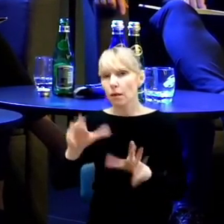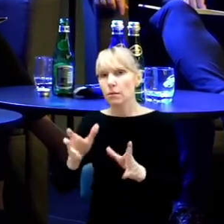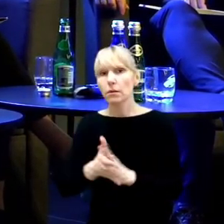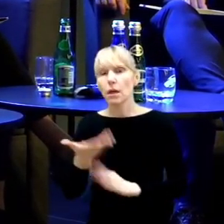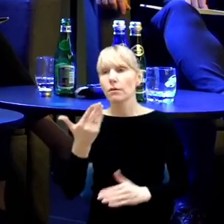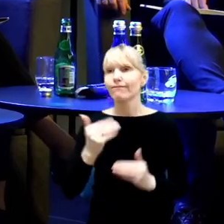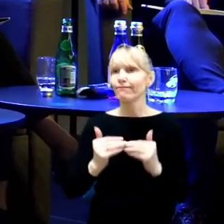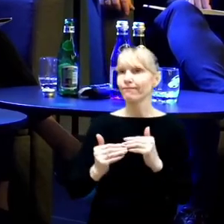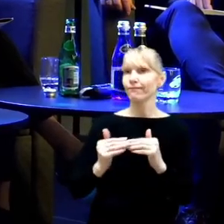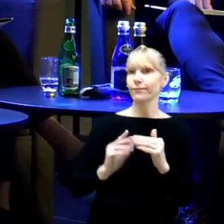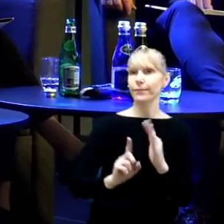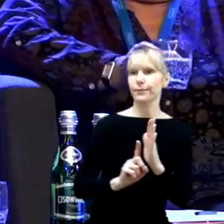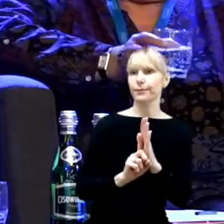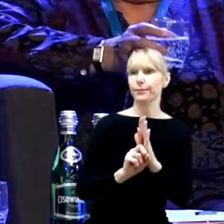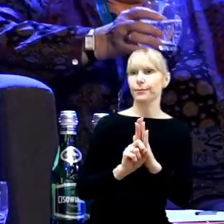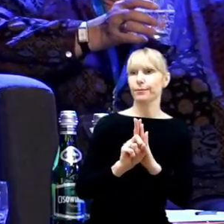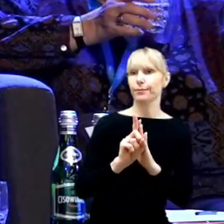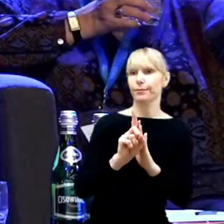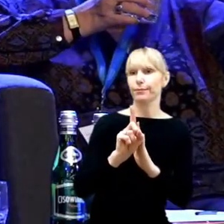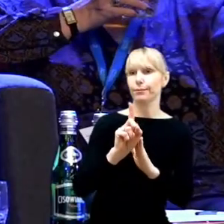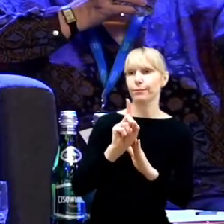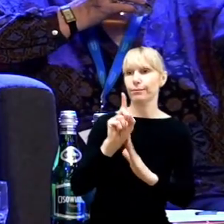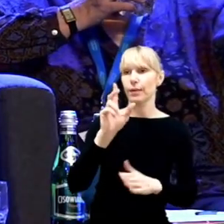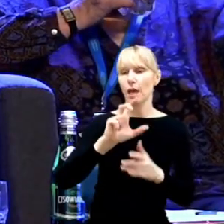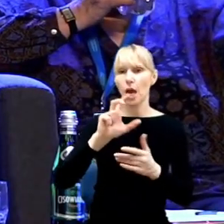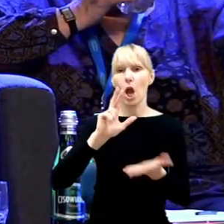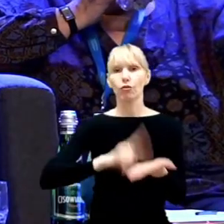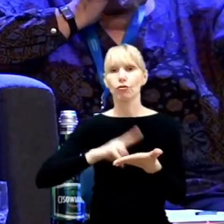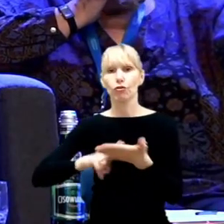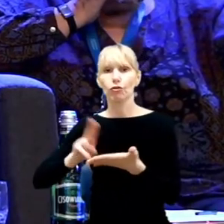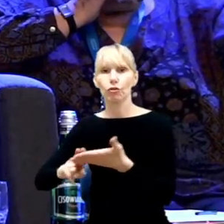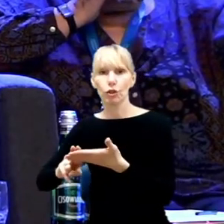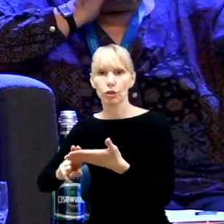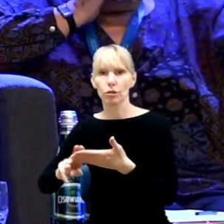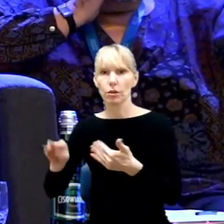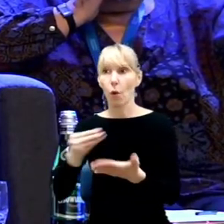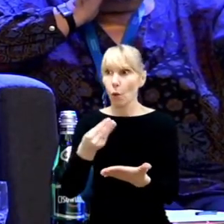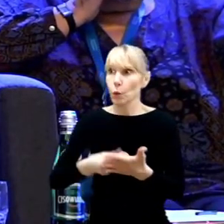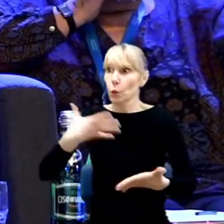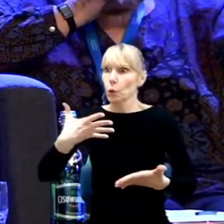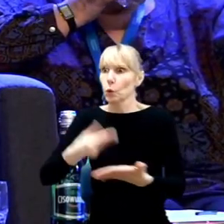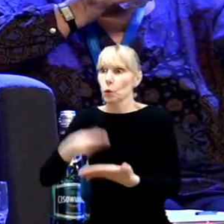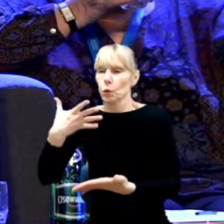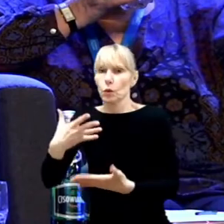Trzeba ograniczać wzrosty czynszów, drożyzna jest, brak mieszkań jest.